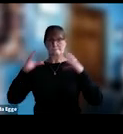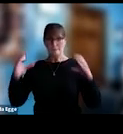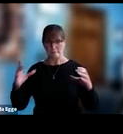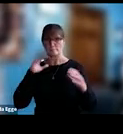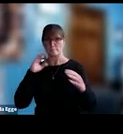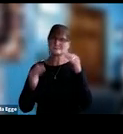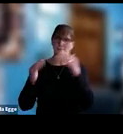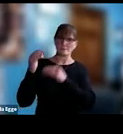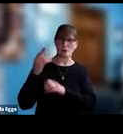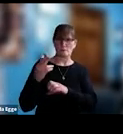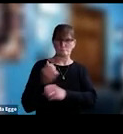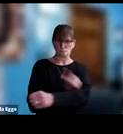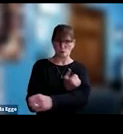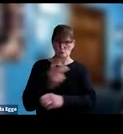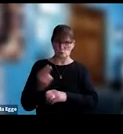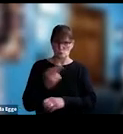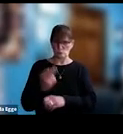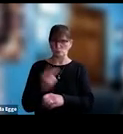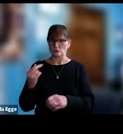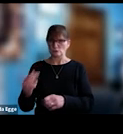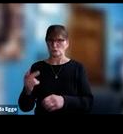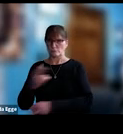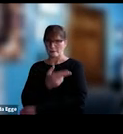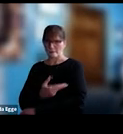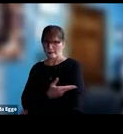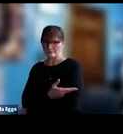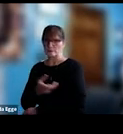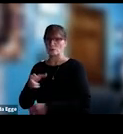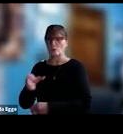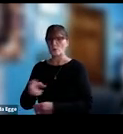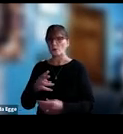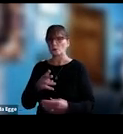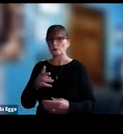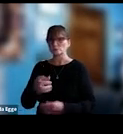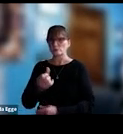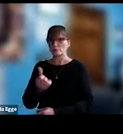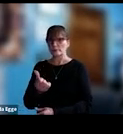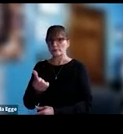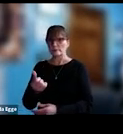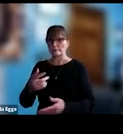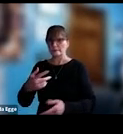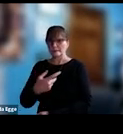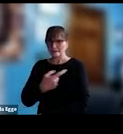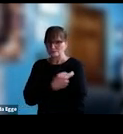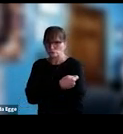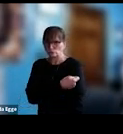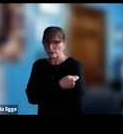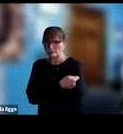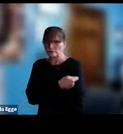ya que cuando estaba en el hospital la inyectaban con... No sé cómo se llaman, pero con los medicamentos